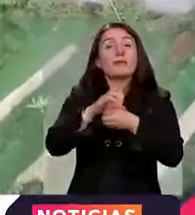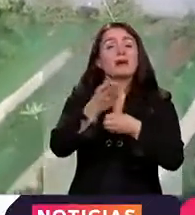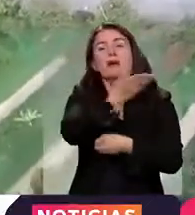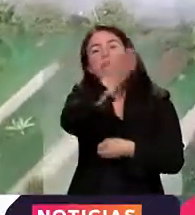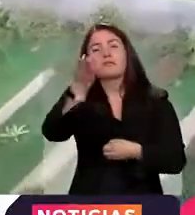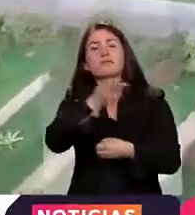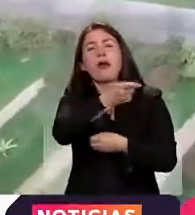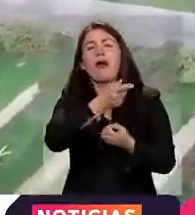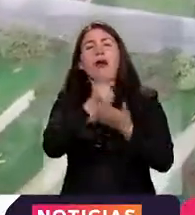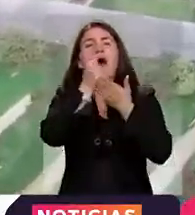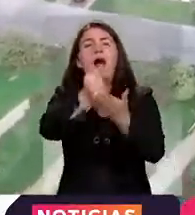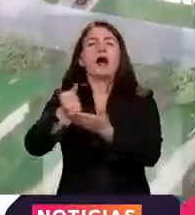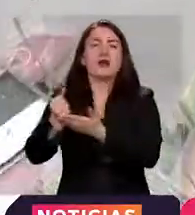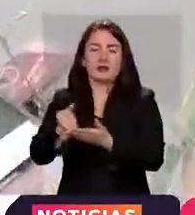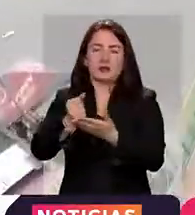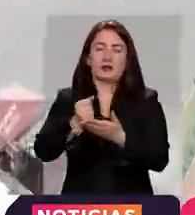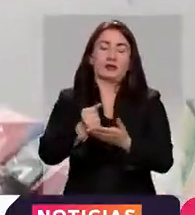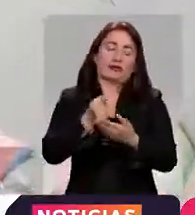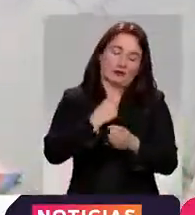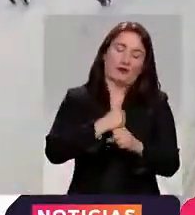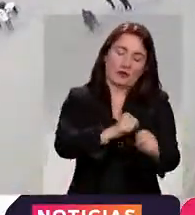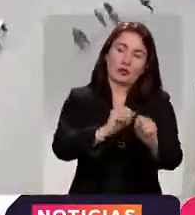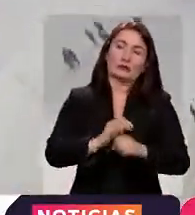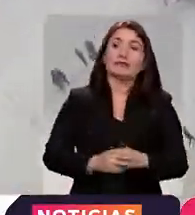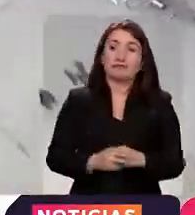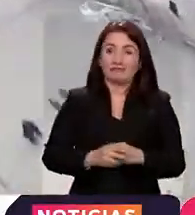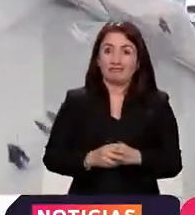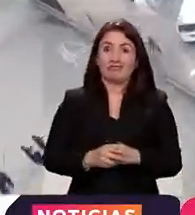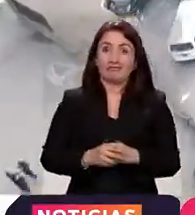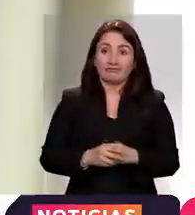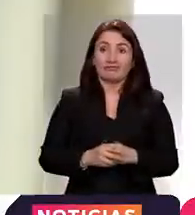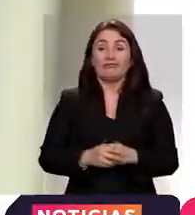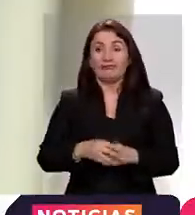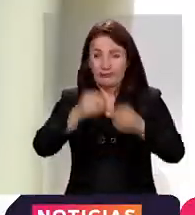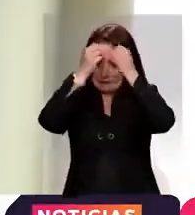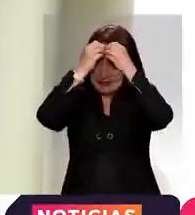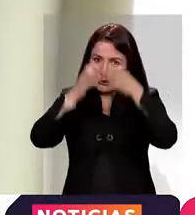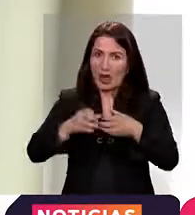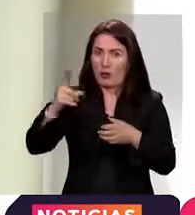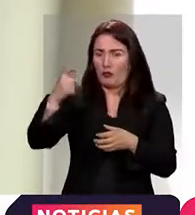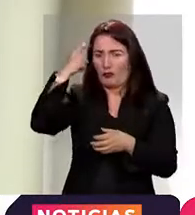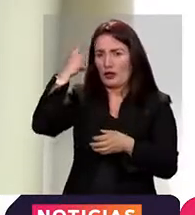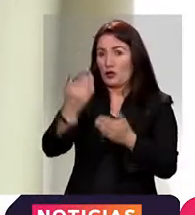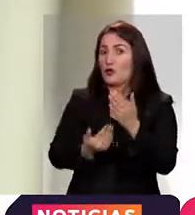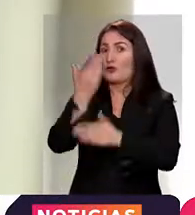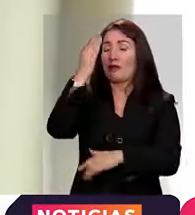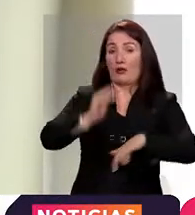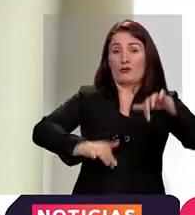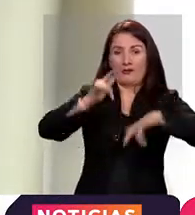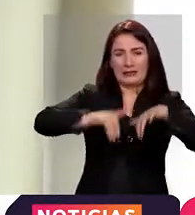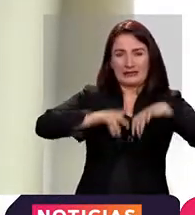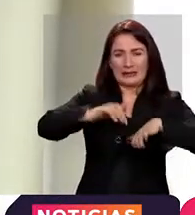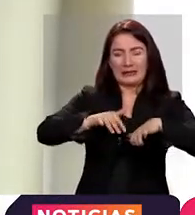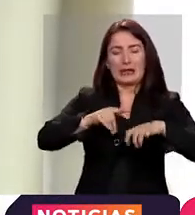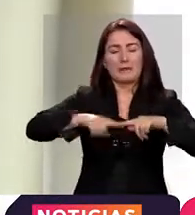QUE DONDE PODAMOS DETERMINAR CUáLES SON LAS áREAS ESPECíFICAS EN DONDE PODEMOS DESARROLLAR VIVIENDA INTERéS SOCIAL EN LA REGIóN . HABLA FUERON QUE SE